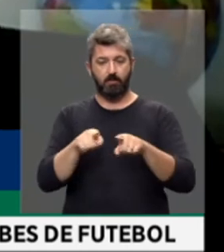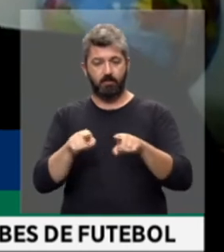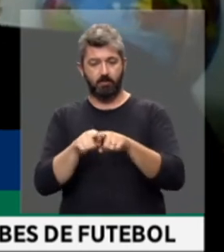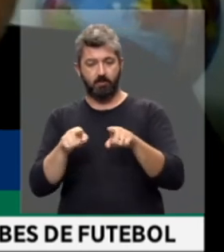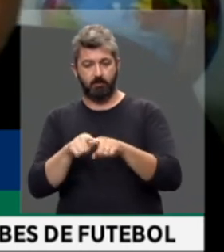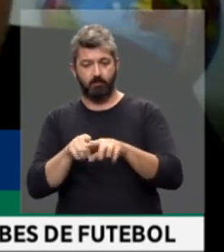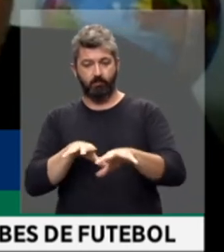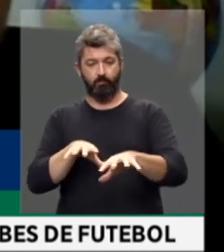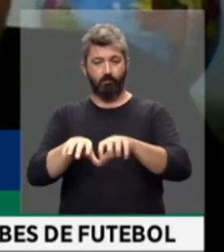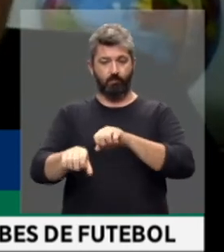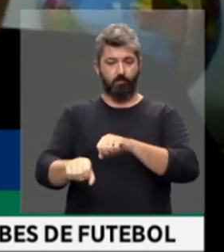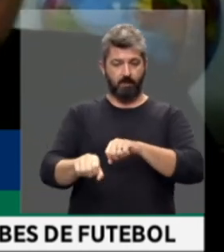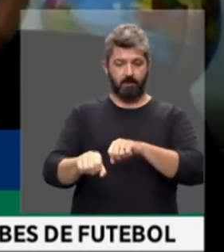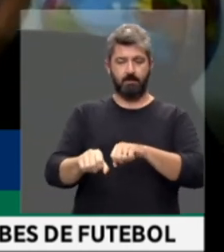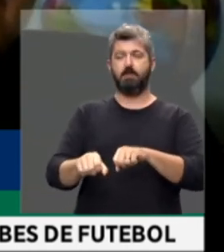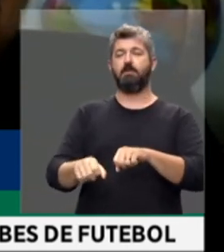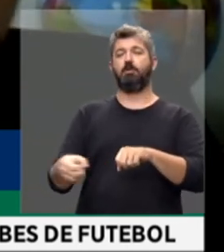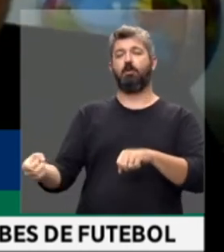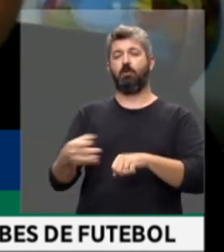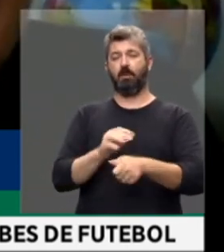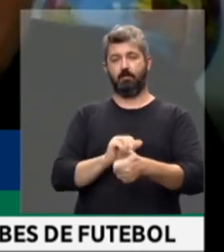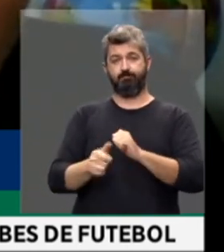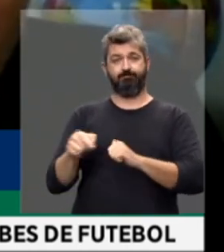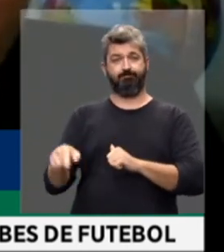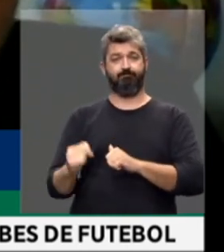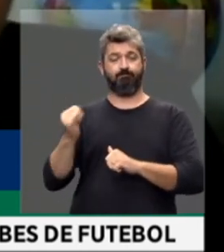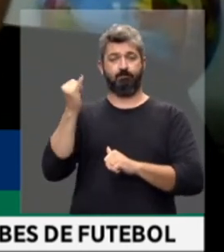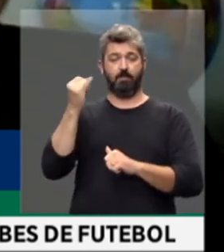JÁ PASSARAM TIVESSEM ASSISTÊNCIA SOCIAL E TAMBÉM